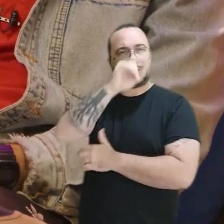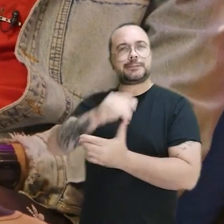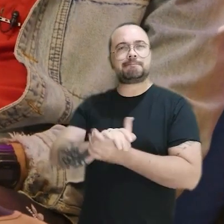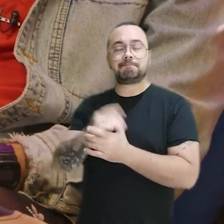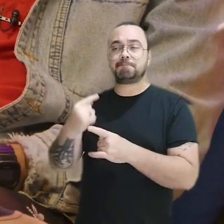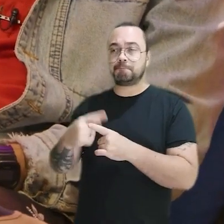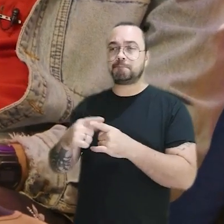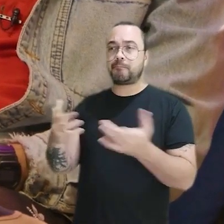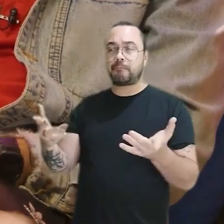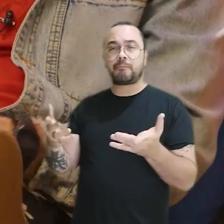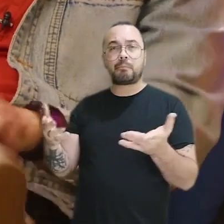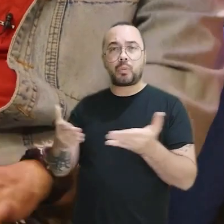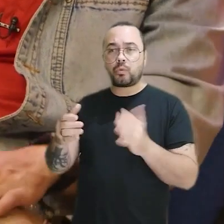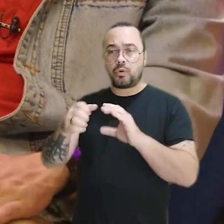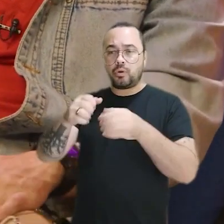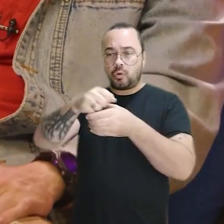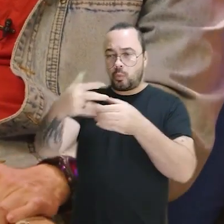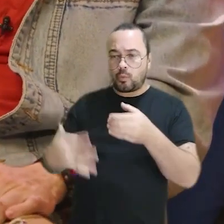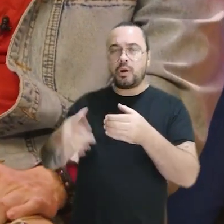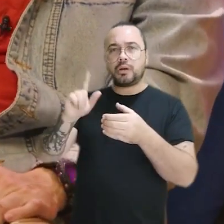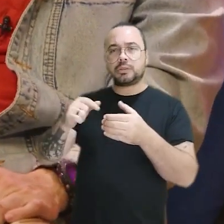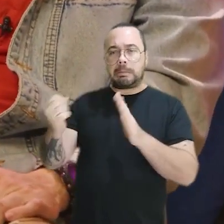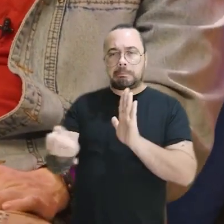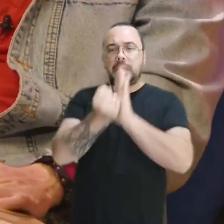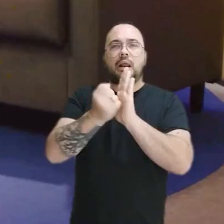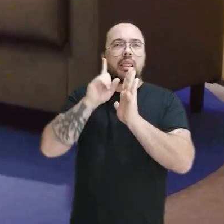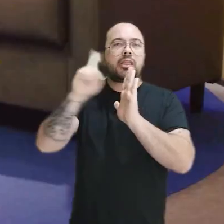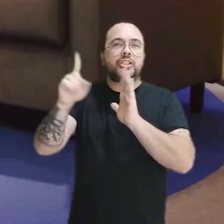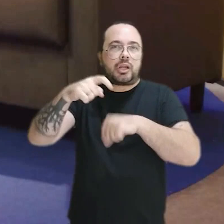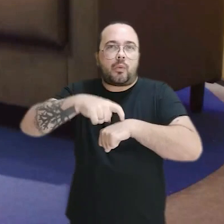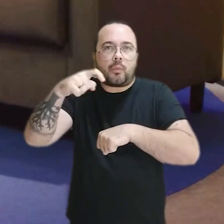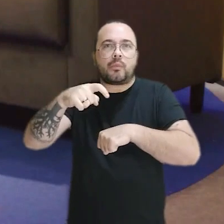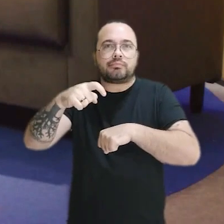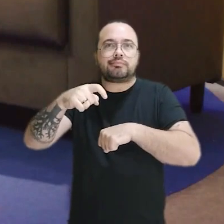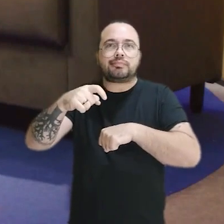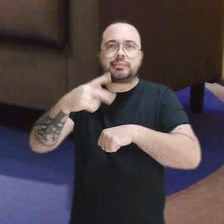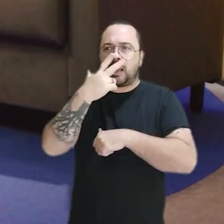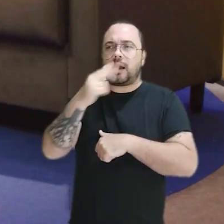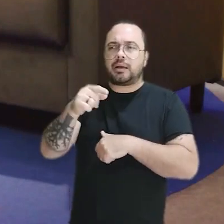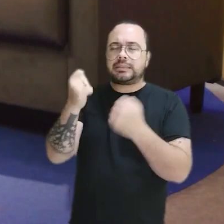porque tudo o que... todos os conteúdos ficam muito datados, tudo tipo... e eu acho que a comédia também tem